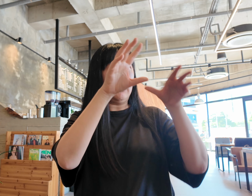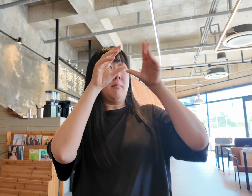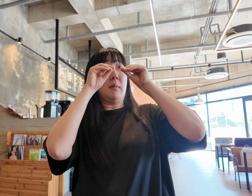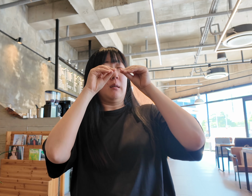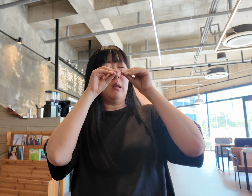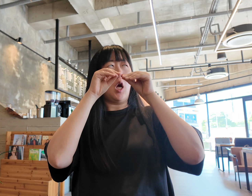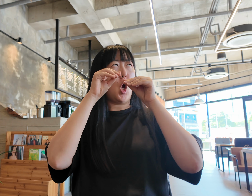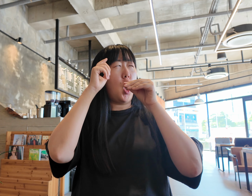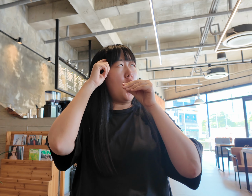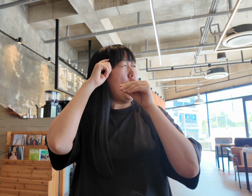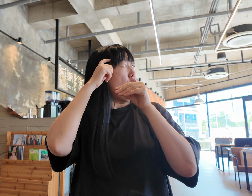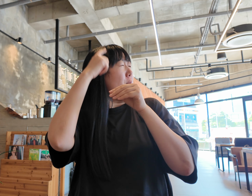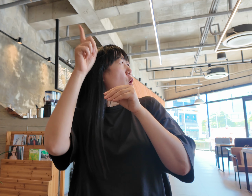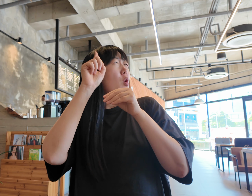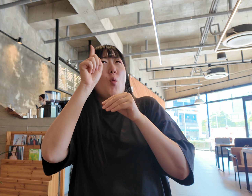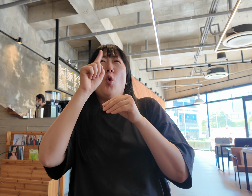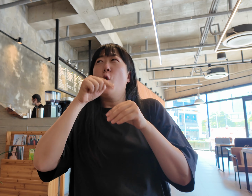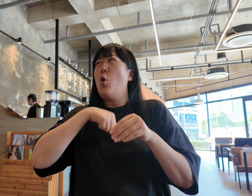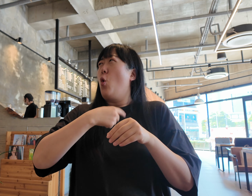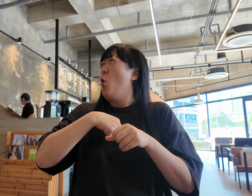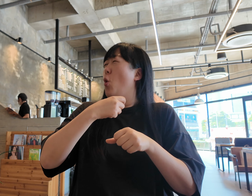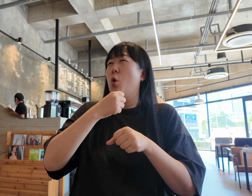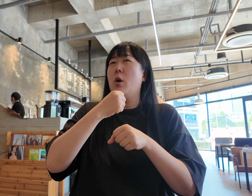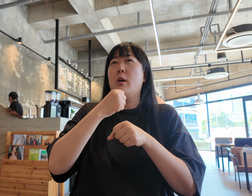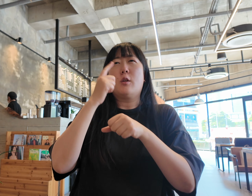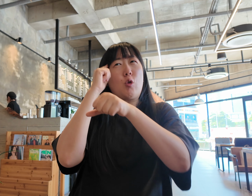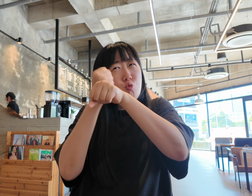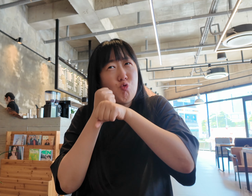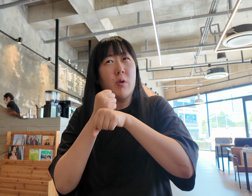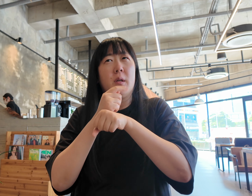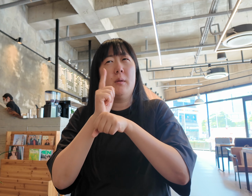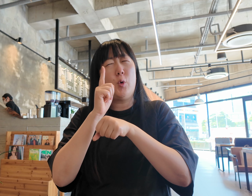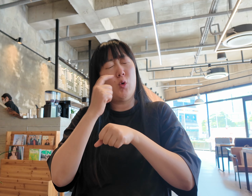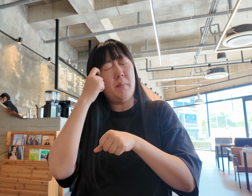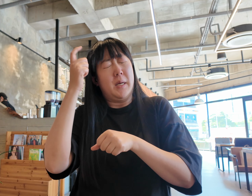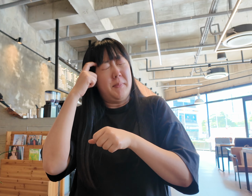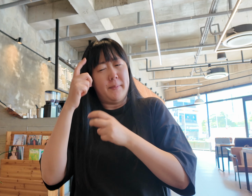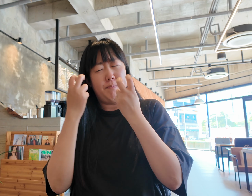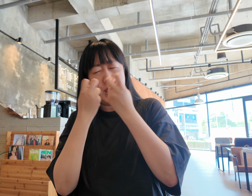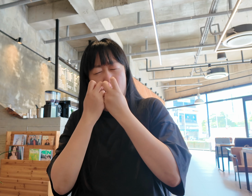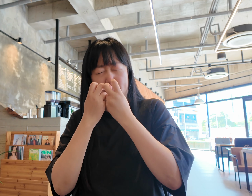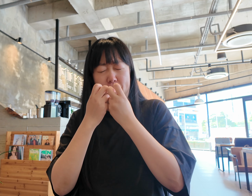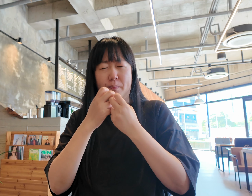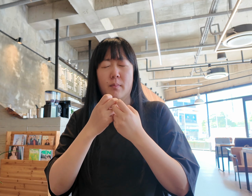練習したり、努力する